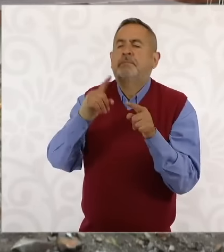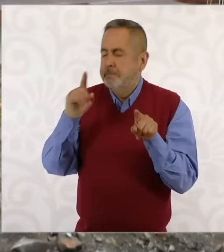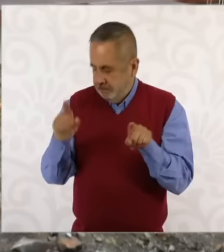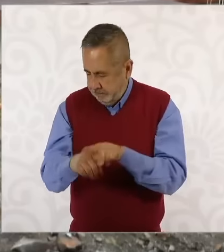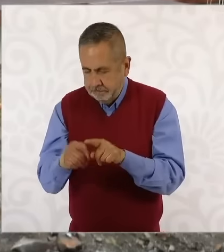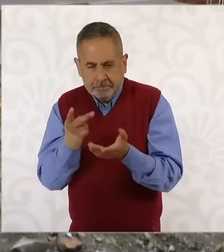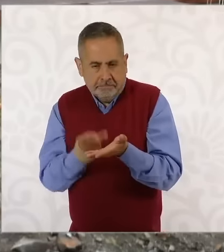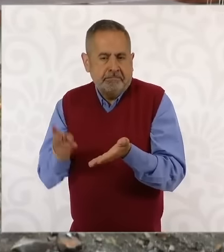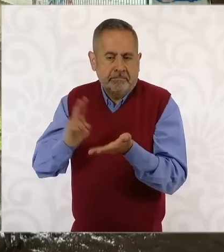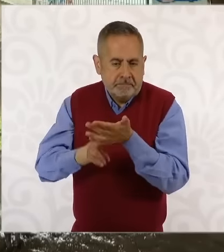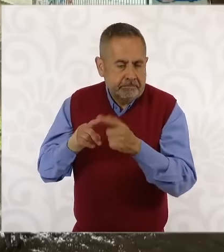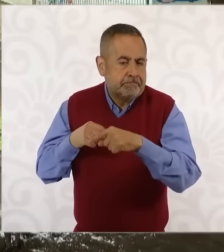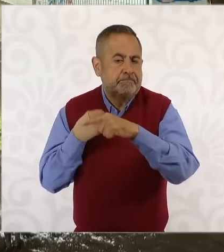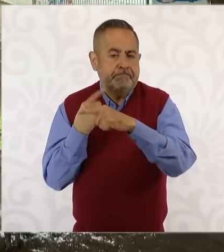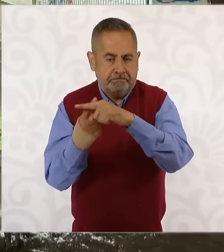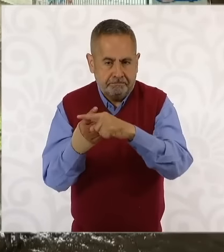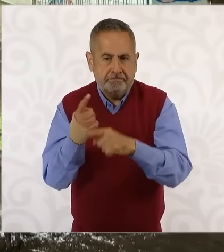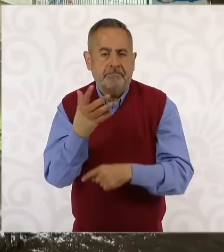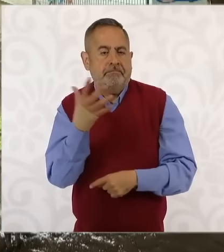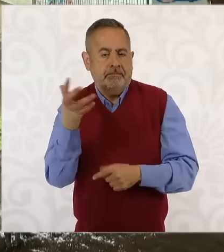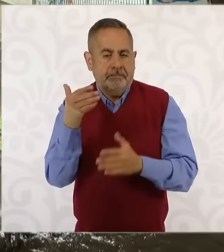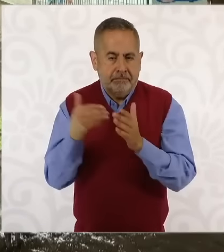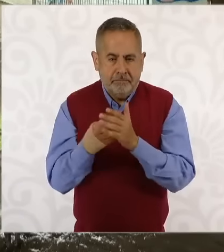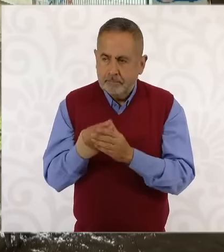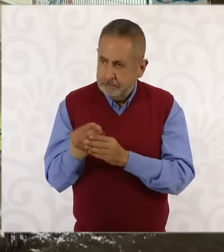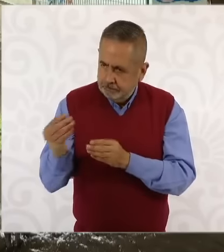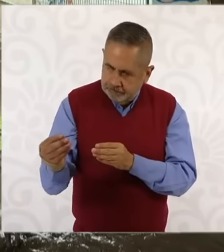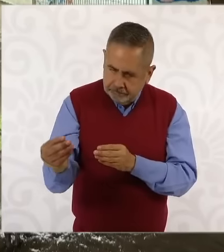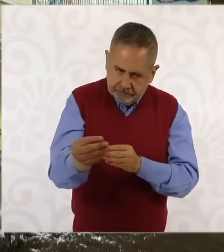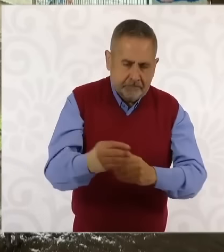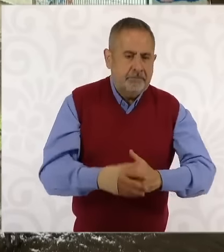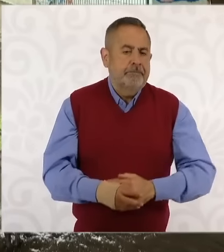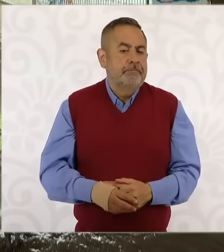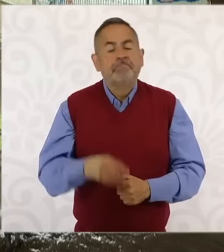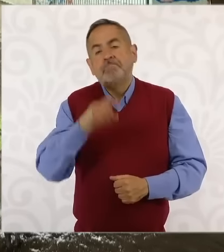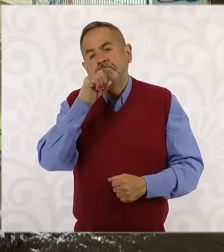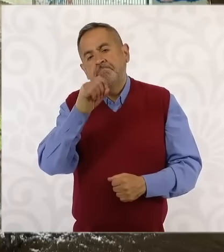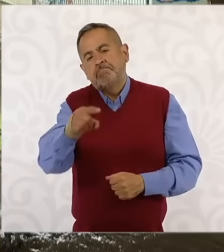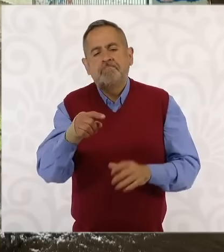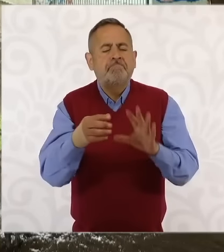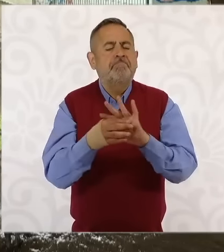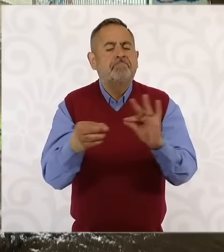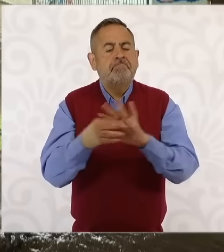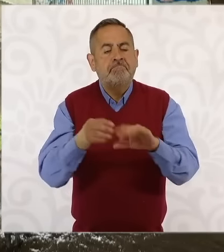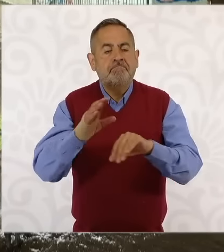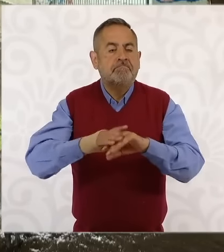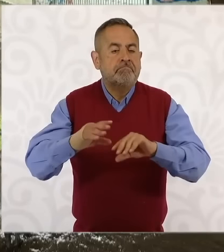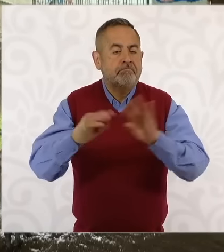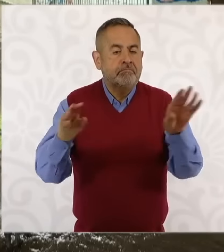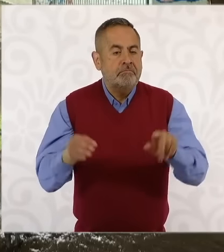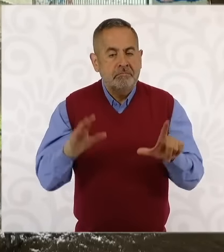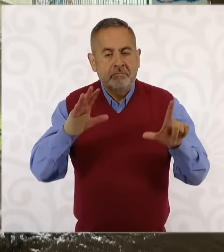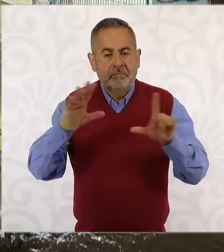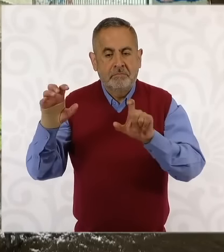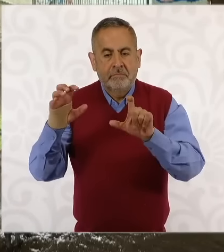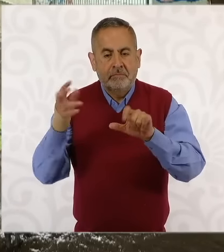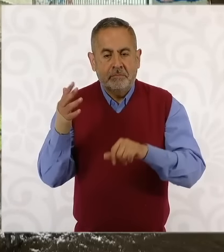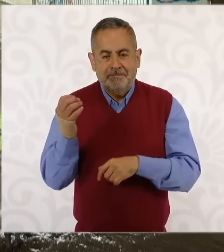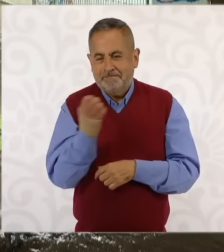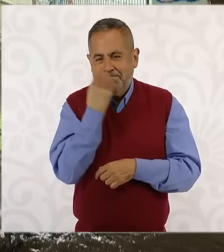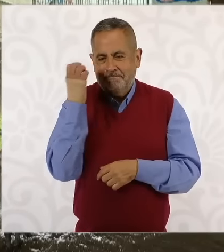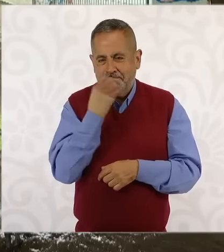Adelante. También se va a apoyar bajo el mismo esquema a 750 escuelas primarias y bueno,